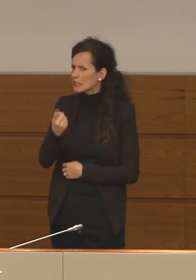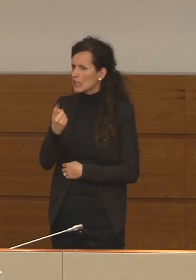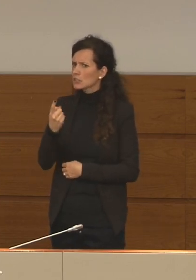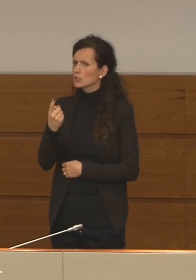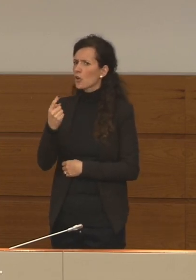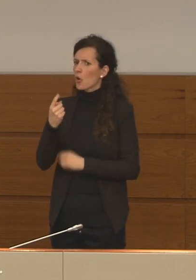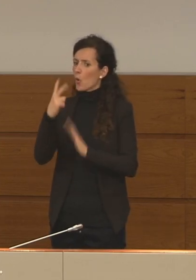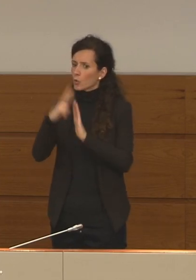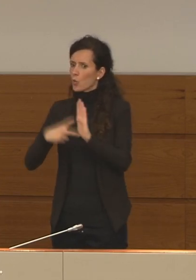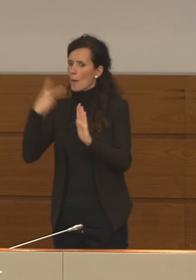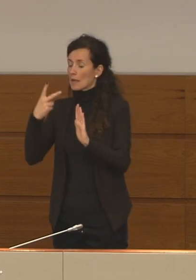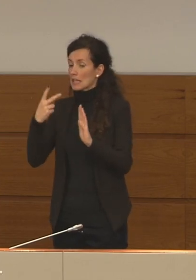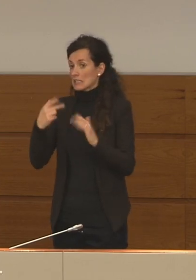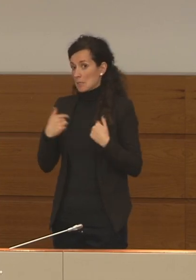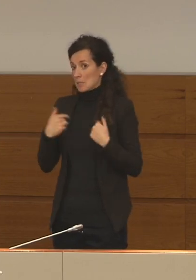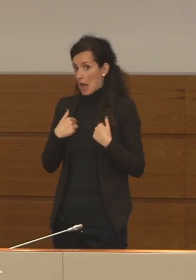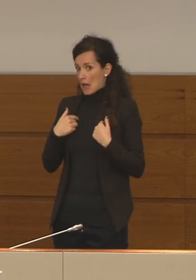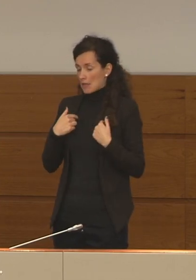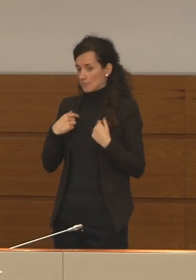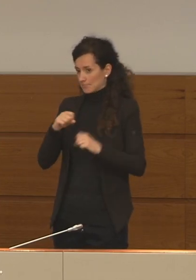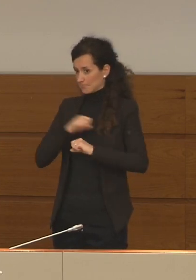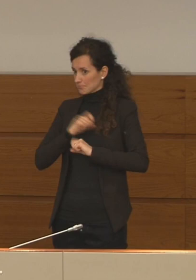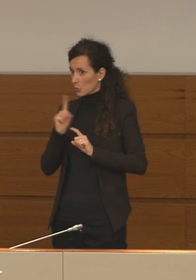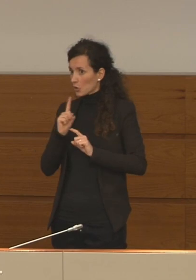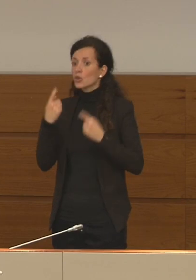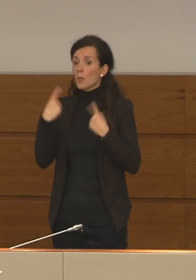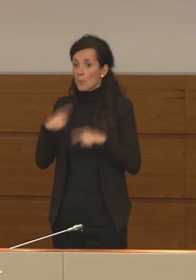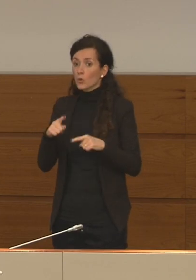questa è una cosa che sta girando mi dica lei è sbagliata